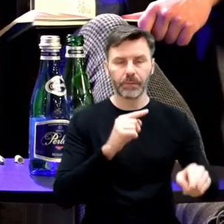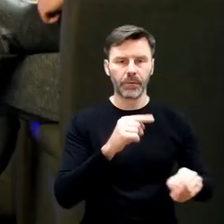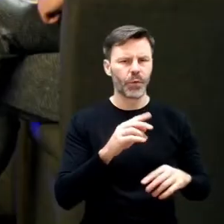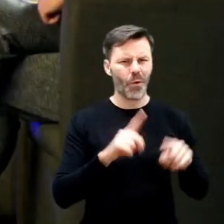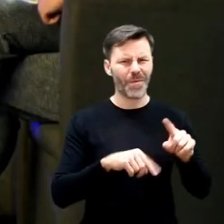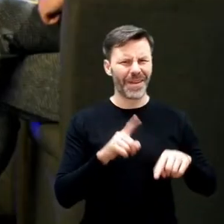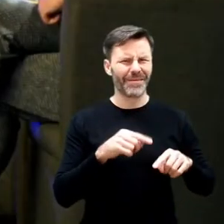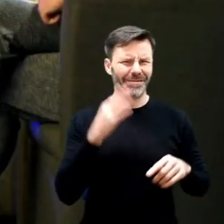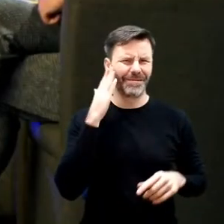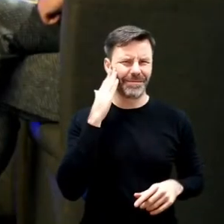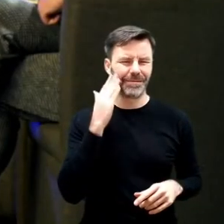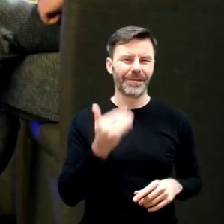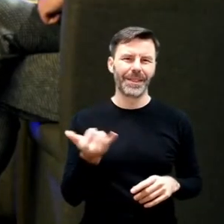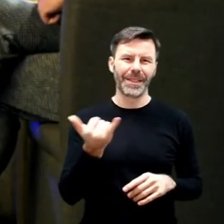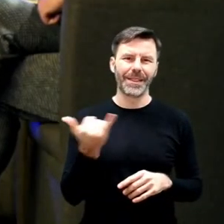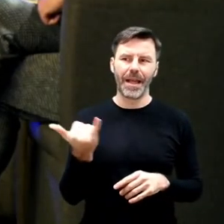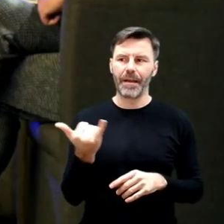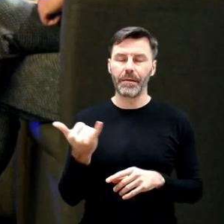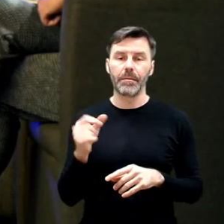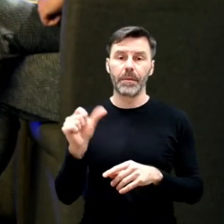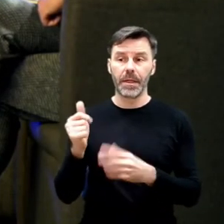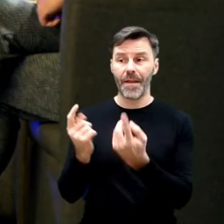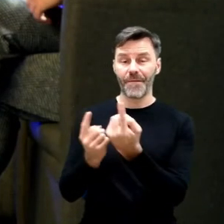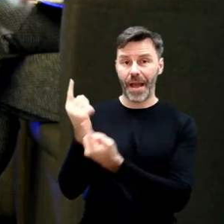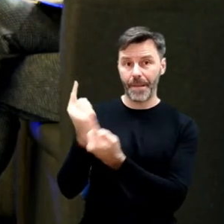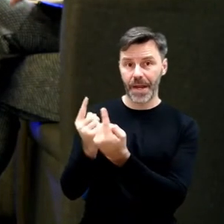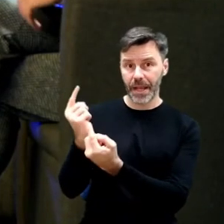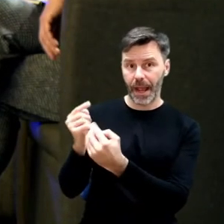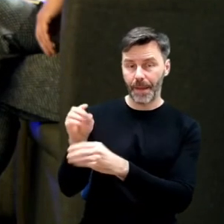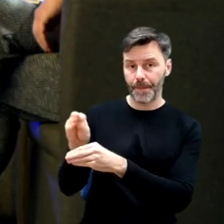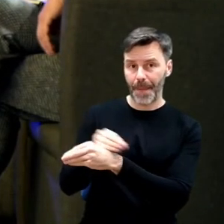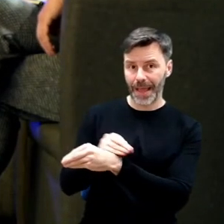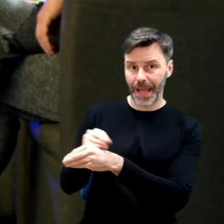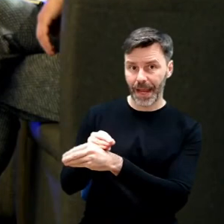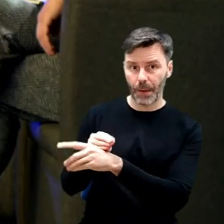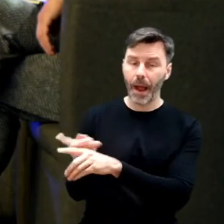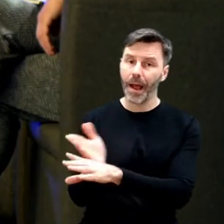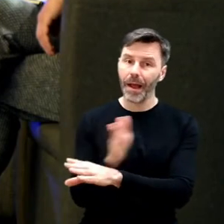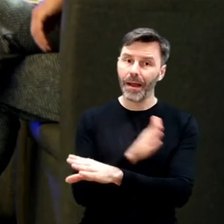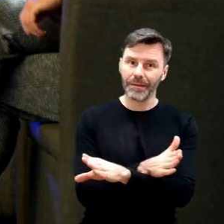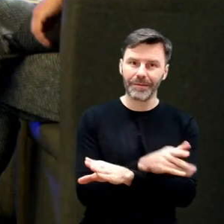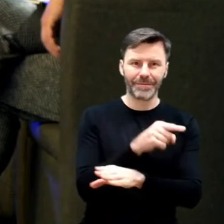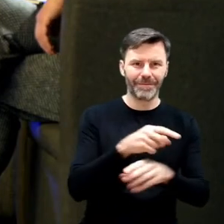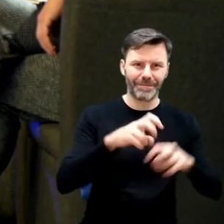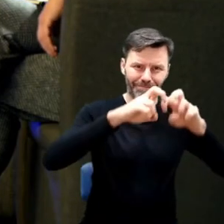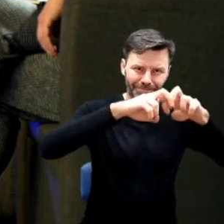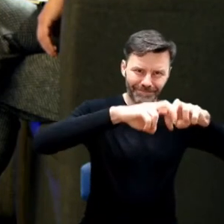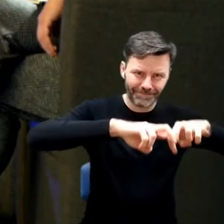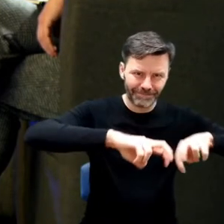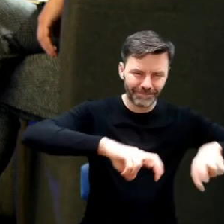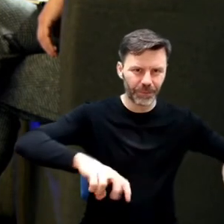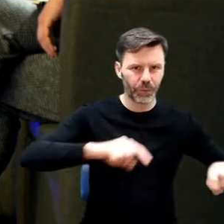budynek modułowy bez części tradycyjnej nie jest w stanie powstać. Czyli mamy tutaj do czynienia rzeczywiście z możliwością